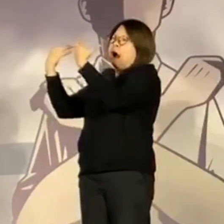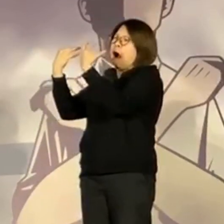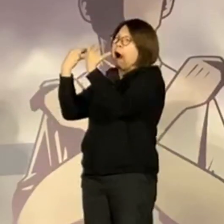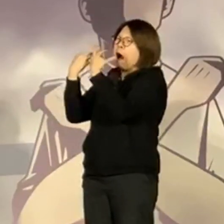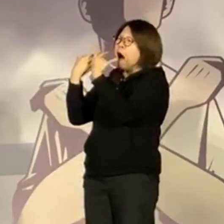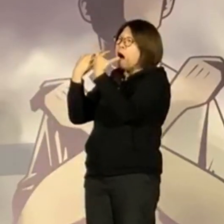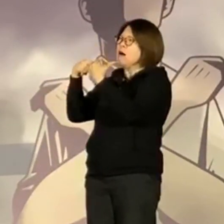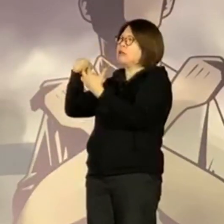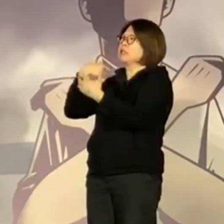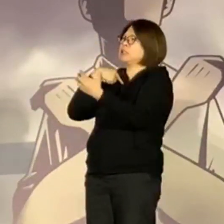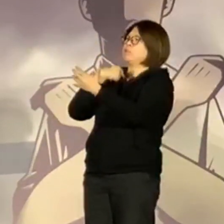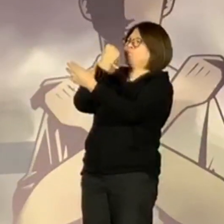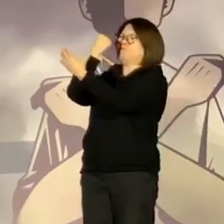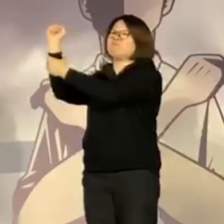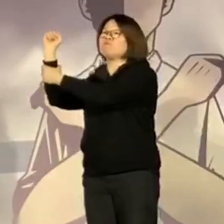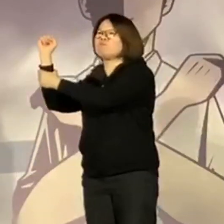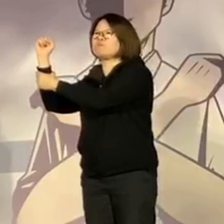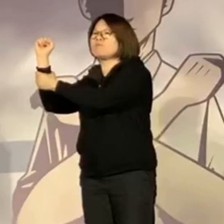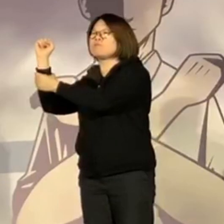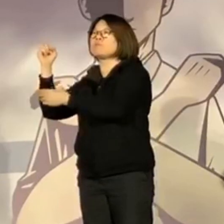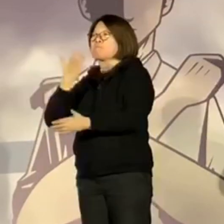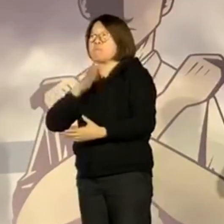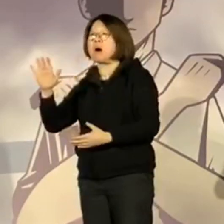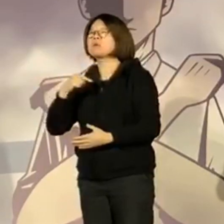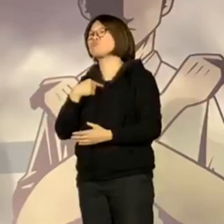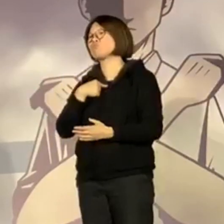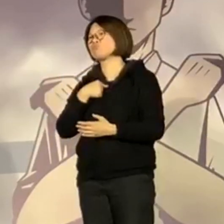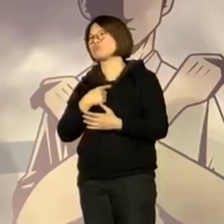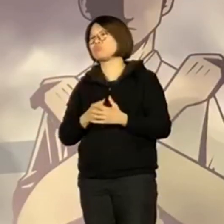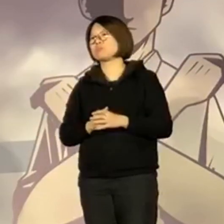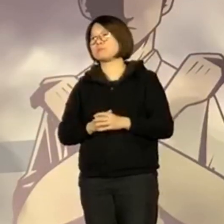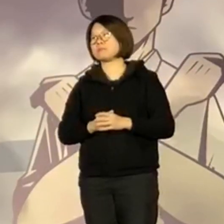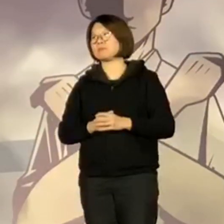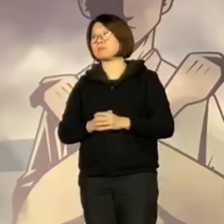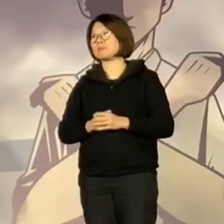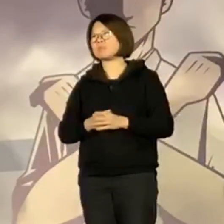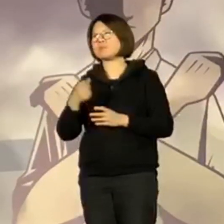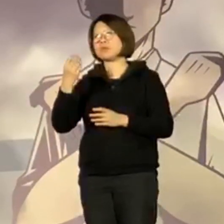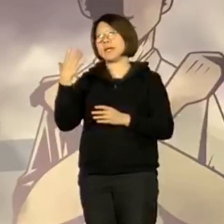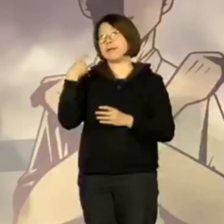政府好像這段時間局長不斷地向我們施壓